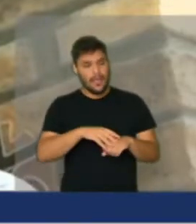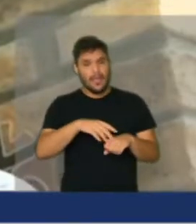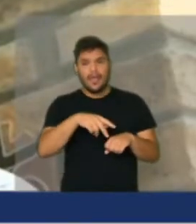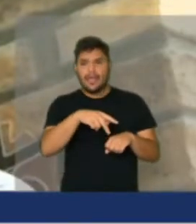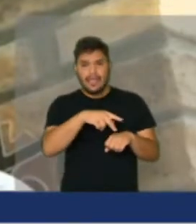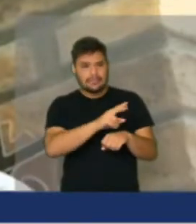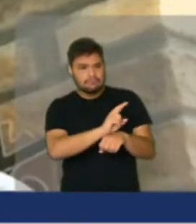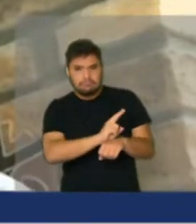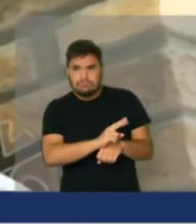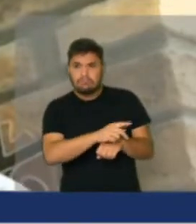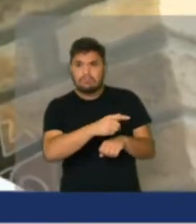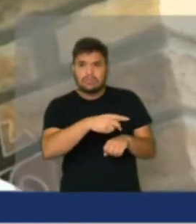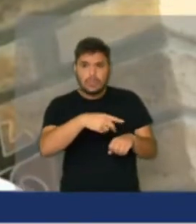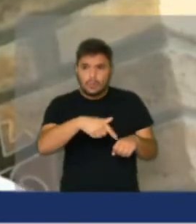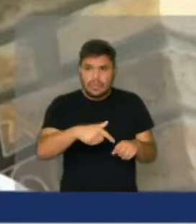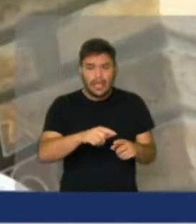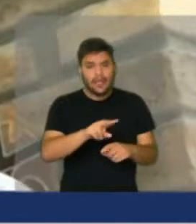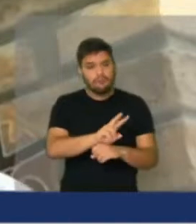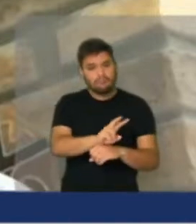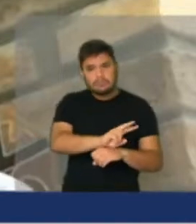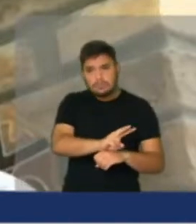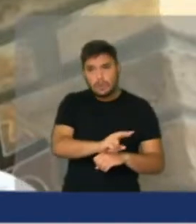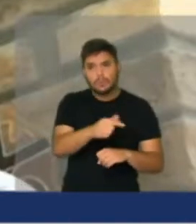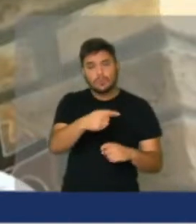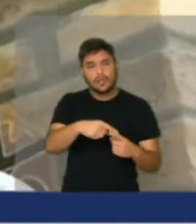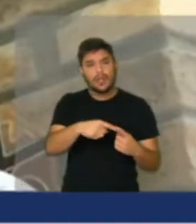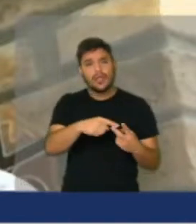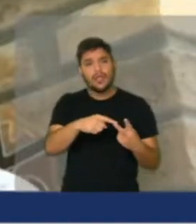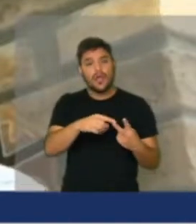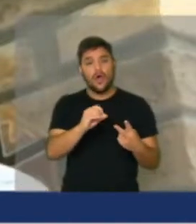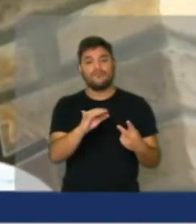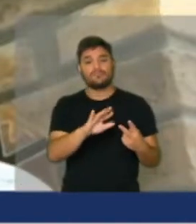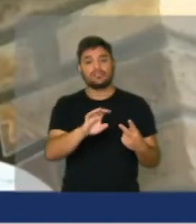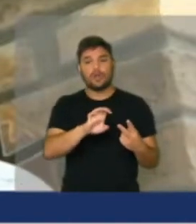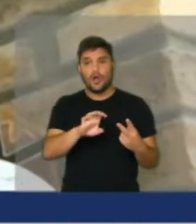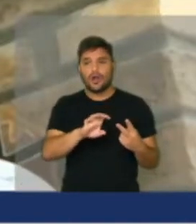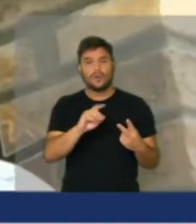PARA EVASÃO DE DIVISAS. O QUE É QUE É EVASÃO DE DIVISAS PARA NÓS CONVERSARMOS NUMA LINGUAGEM BEM POPULAR COM A